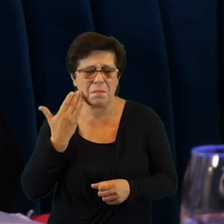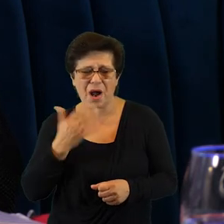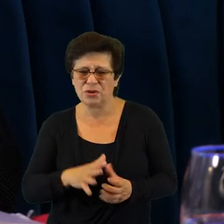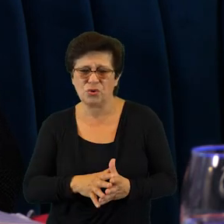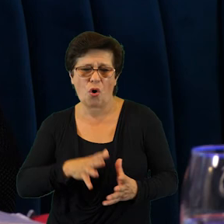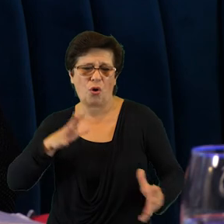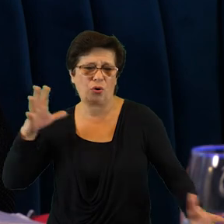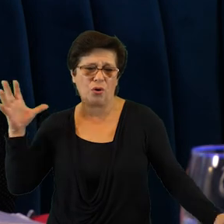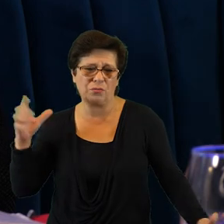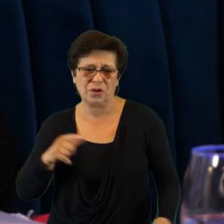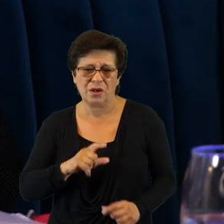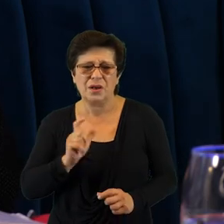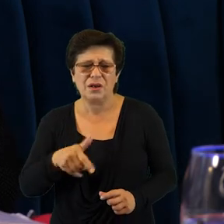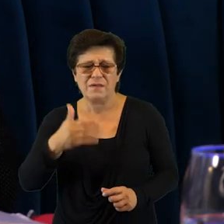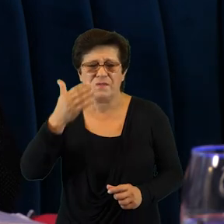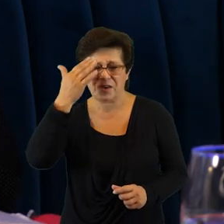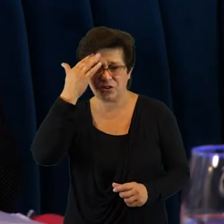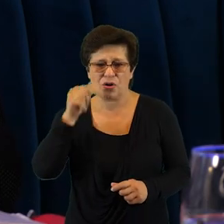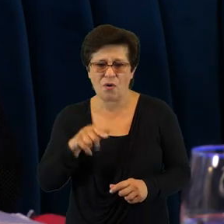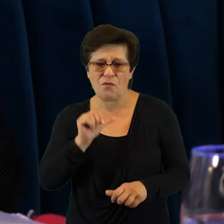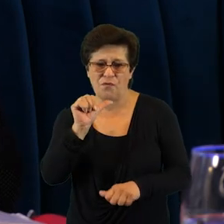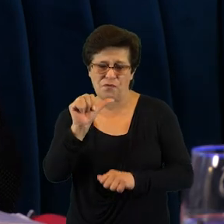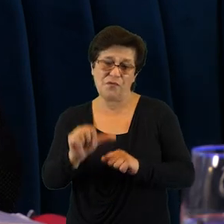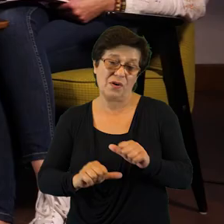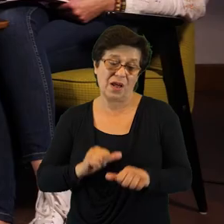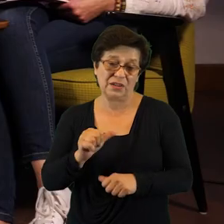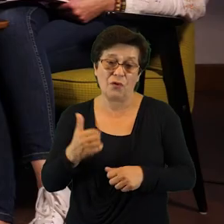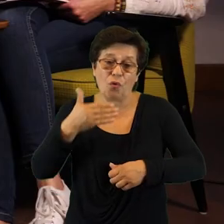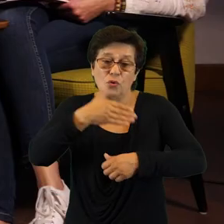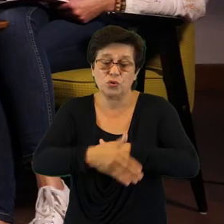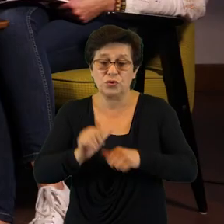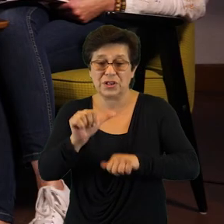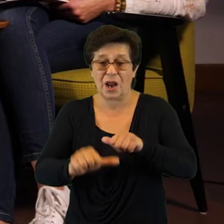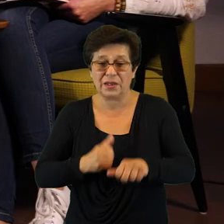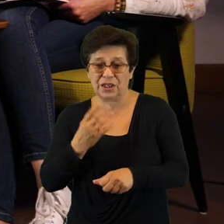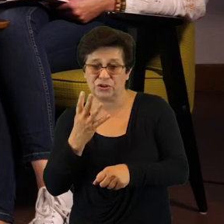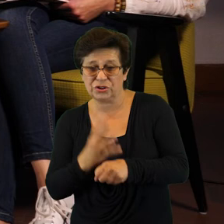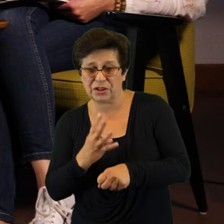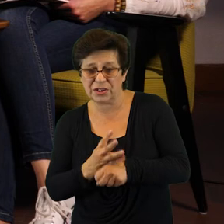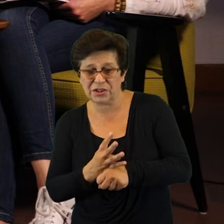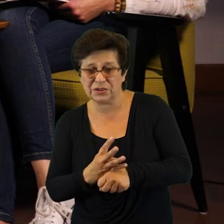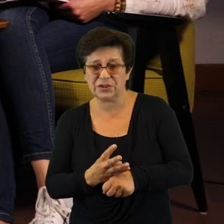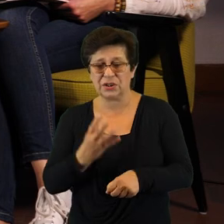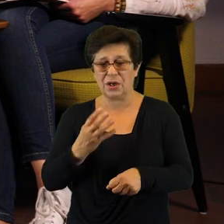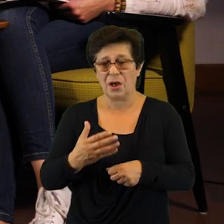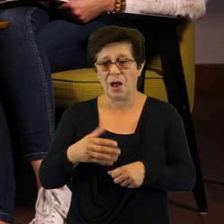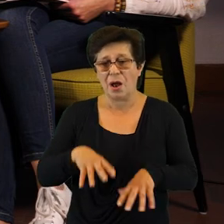I przecież doskonale wiedział w końcówce lat 40. i na początku 50.,